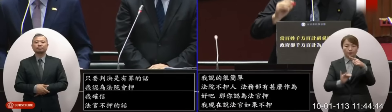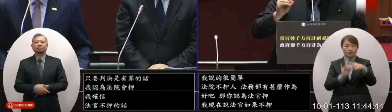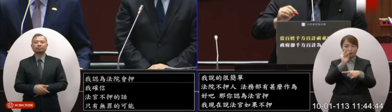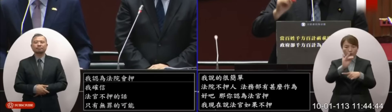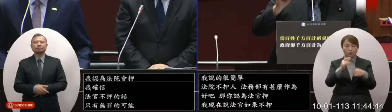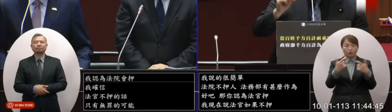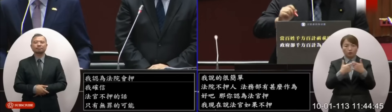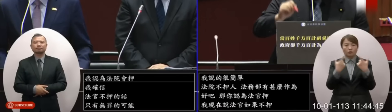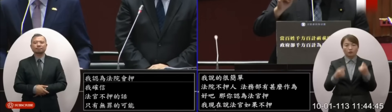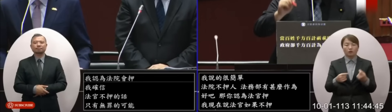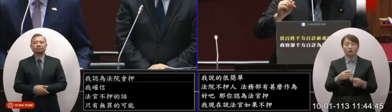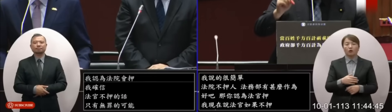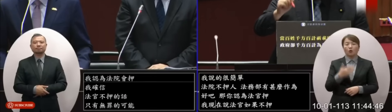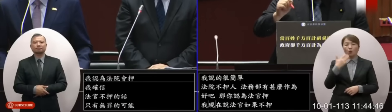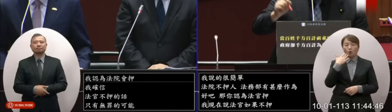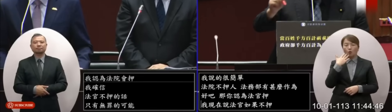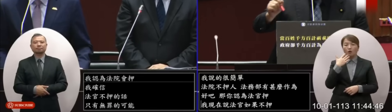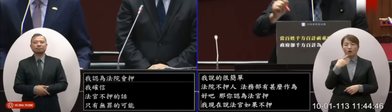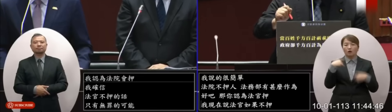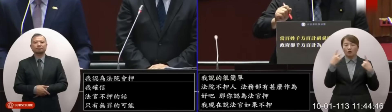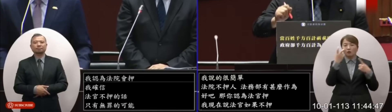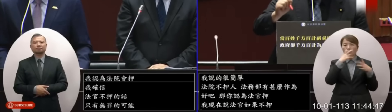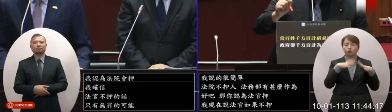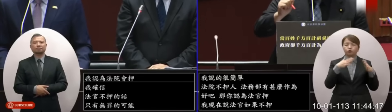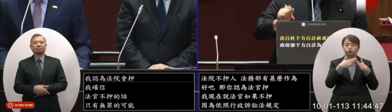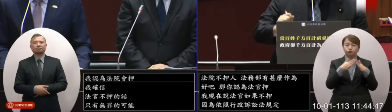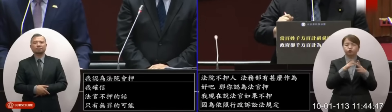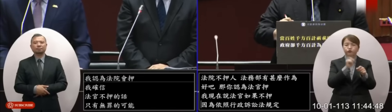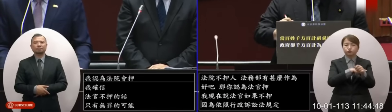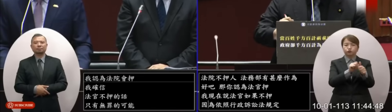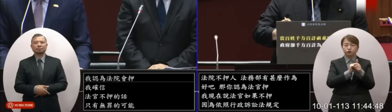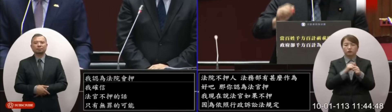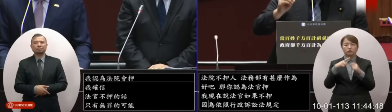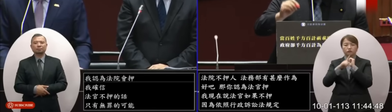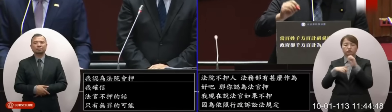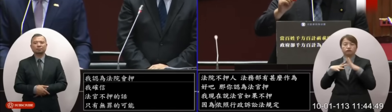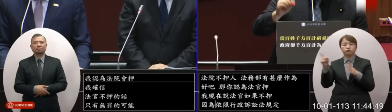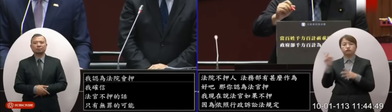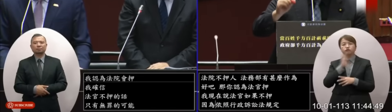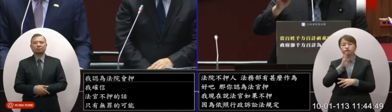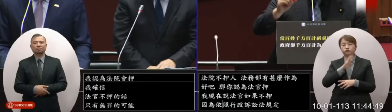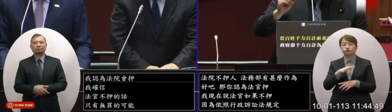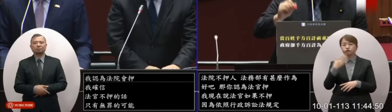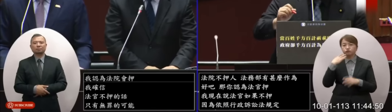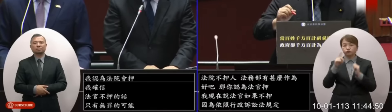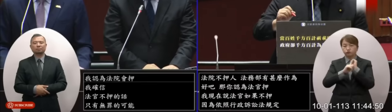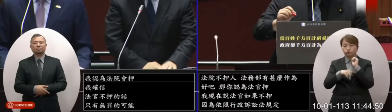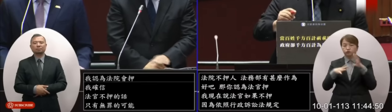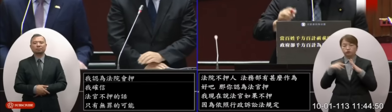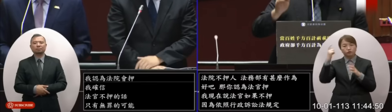所以當檢察常常檢察官認為要押 法官就沒有押嘛 那如果今天法官沒有押的情況下